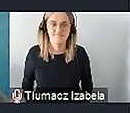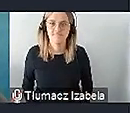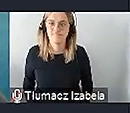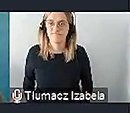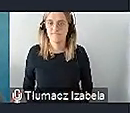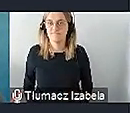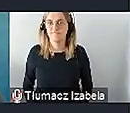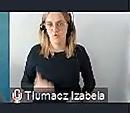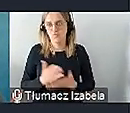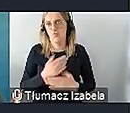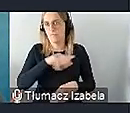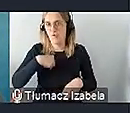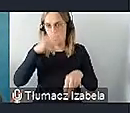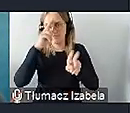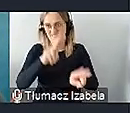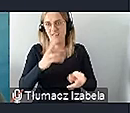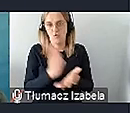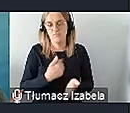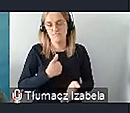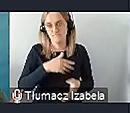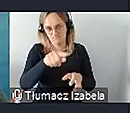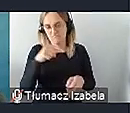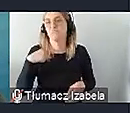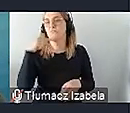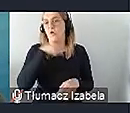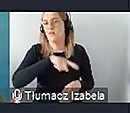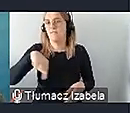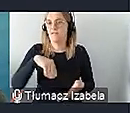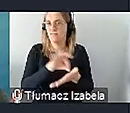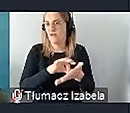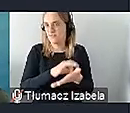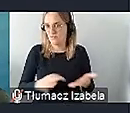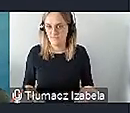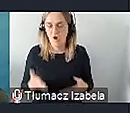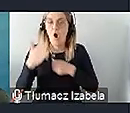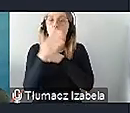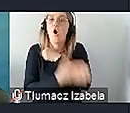żebyśmy uznali, że potrafimy Alberta Einsteina narysować. To teraz ostatnie wyzwanie,